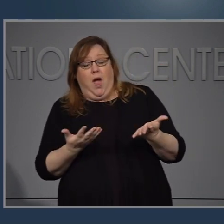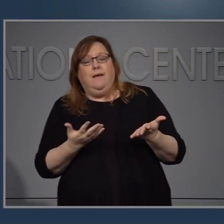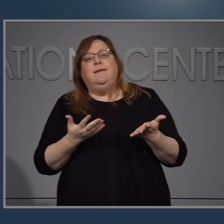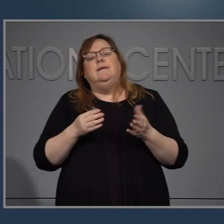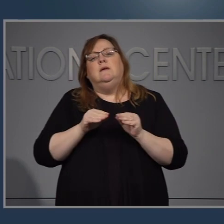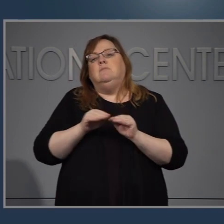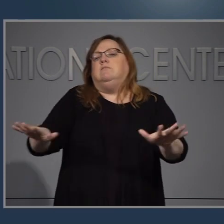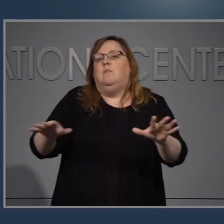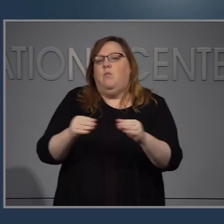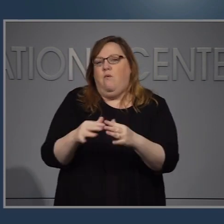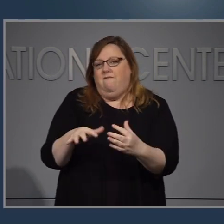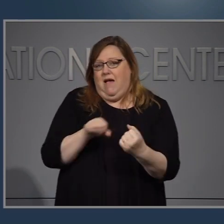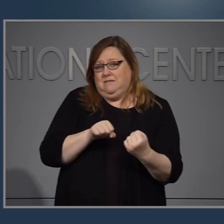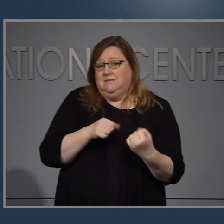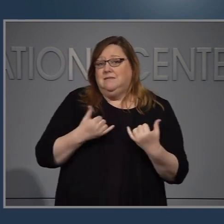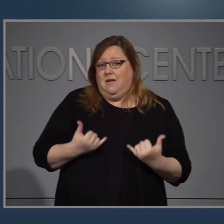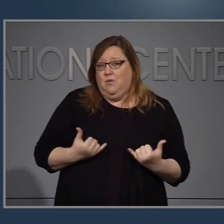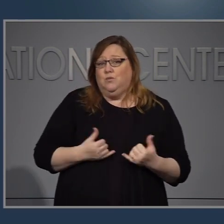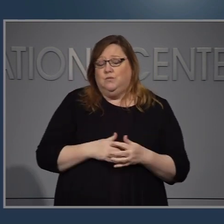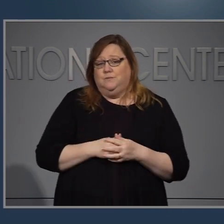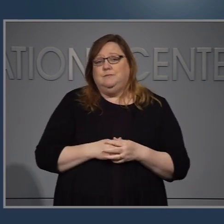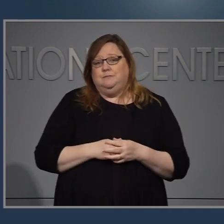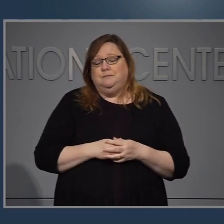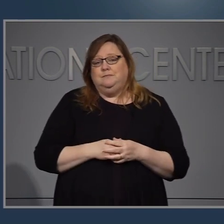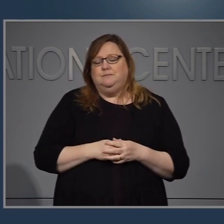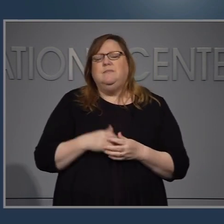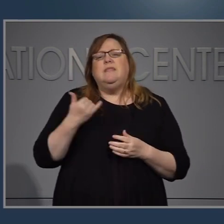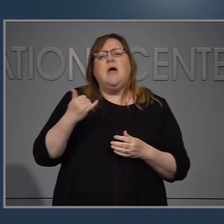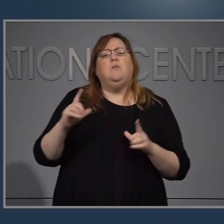propagación viral es más rápida. Ahora demos el porcentaje de pruebas